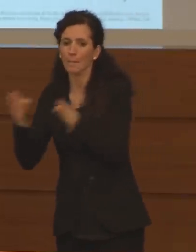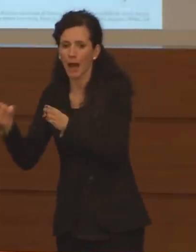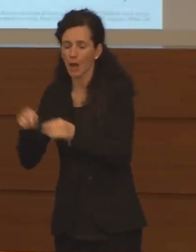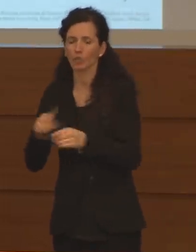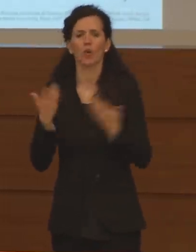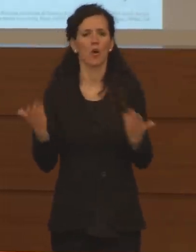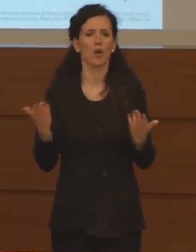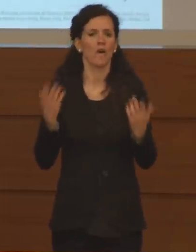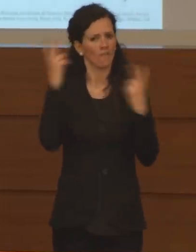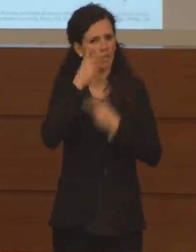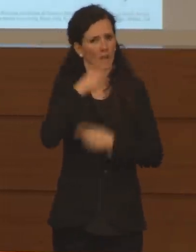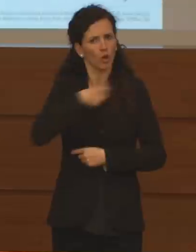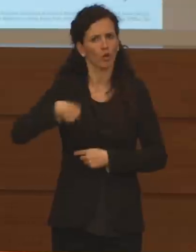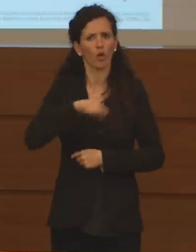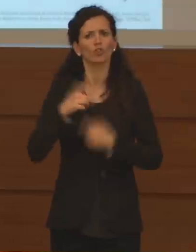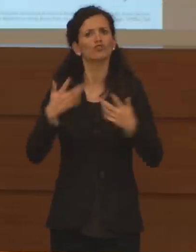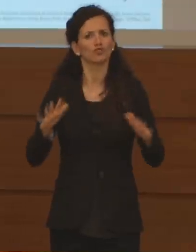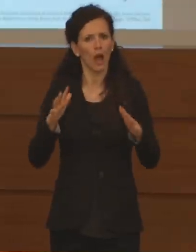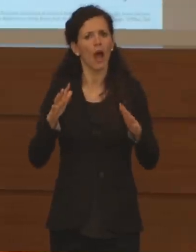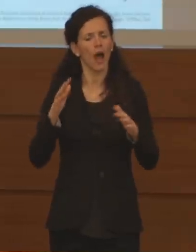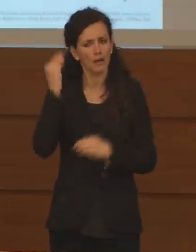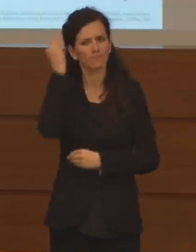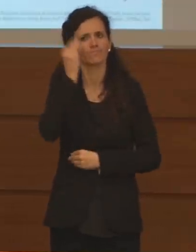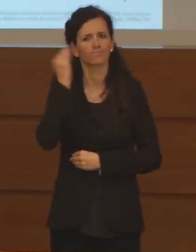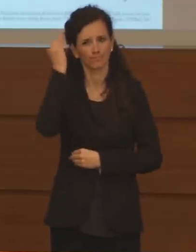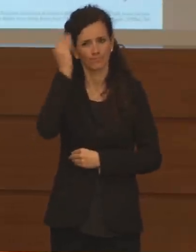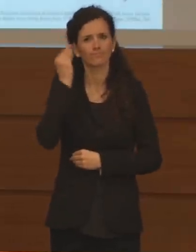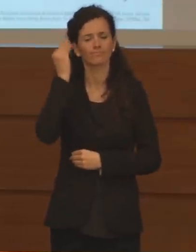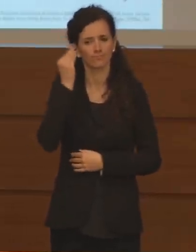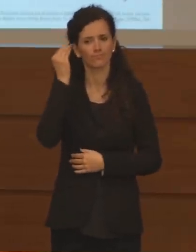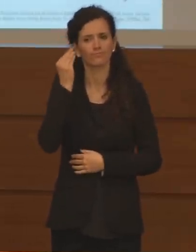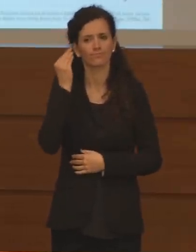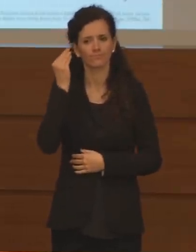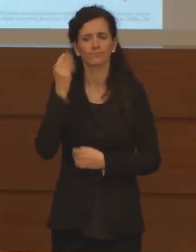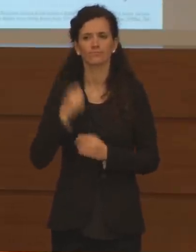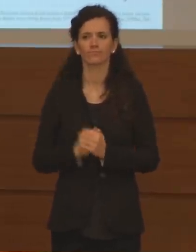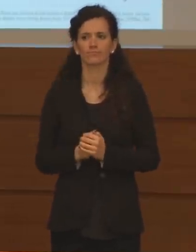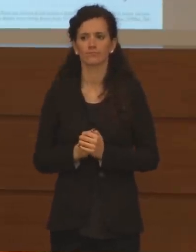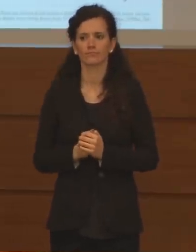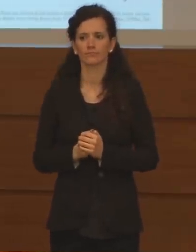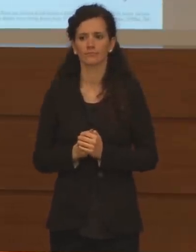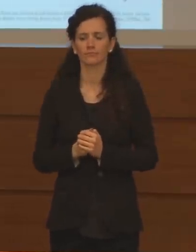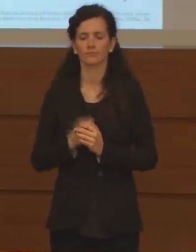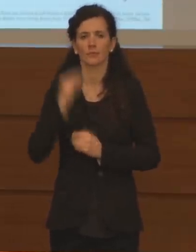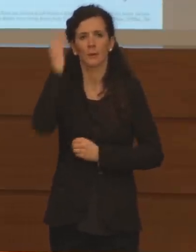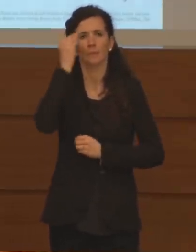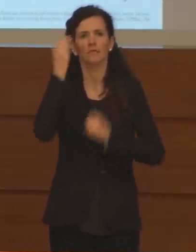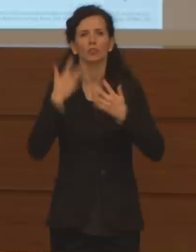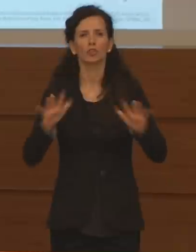Noi abbiamo già pensato a scenari differenti,